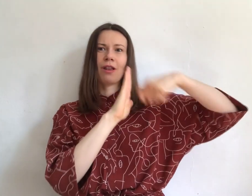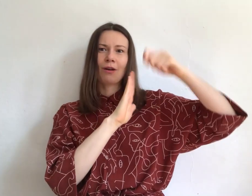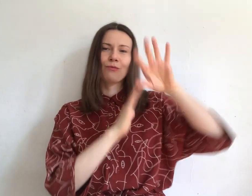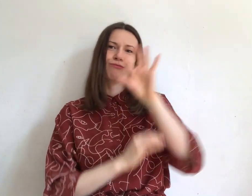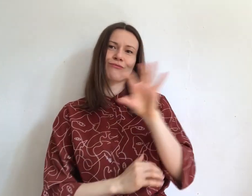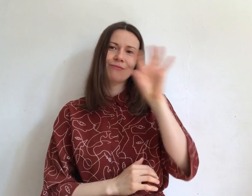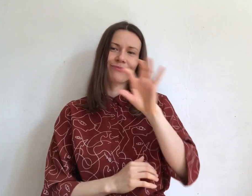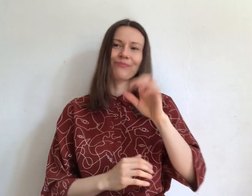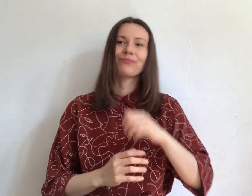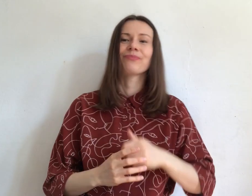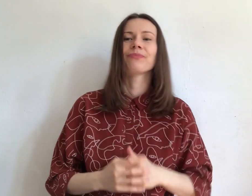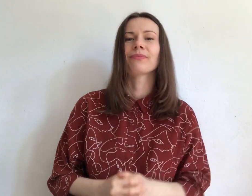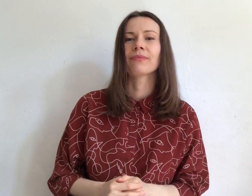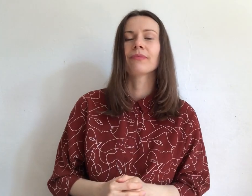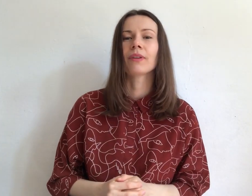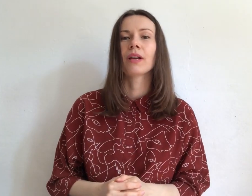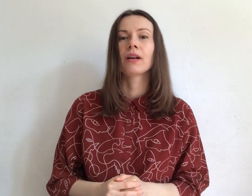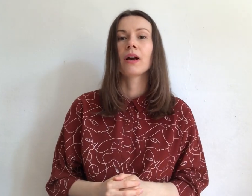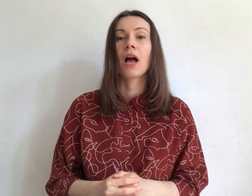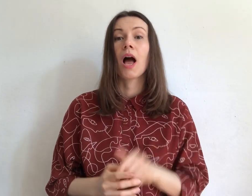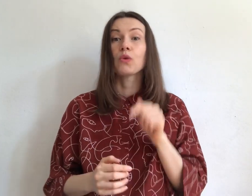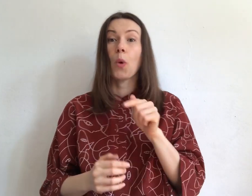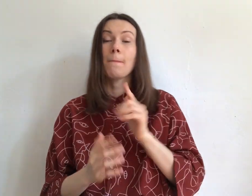przenieść się w tą rzeczywistość, jakby oglądali film.